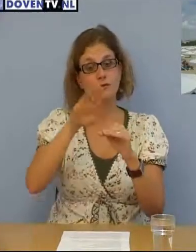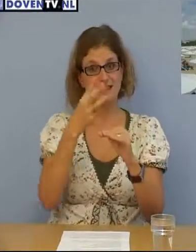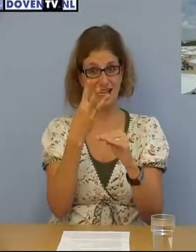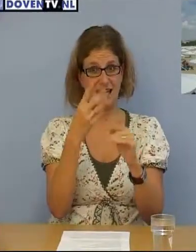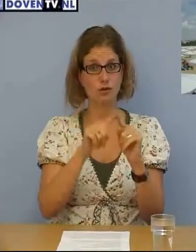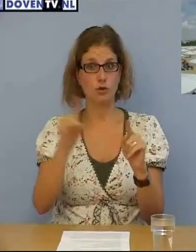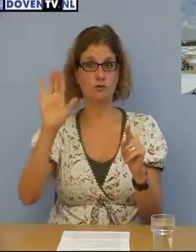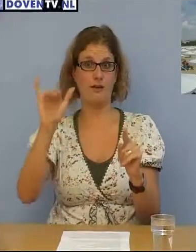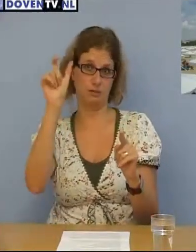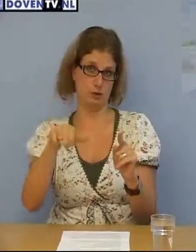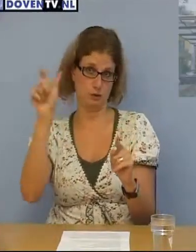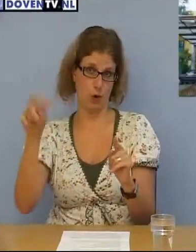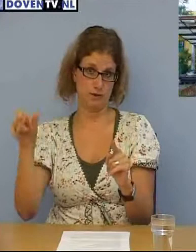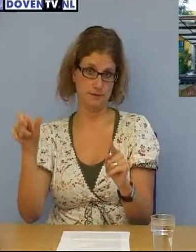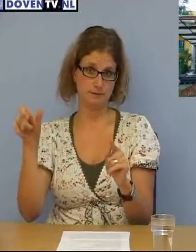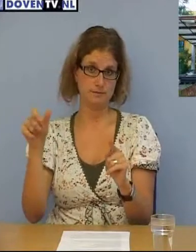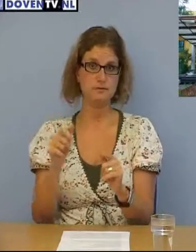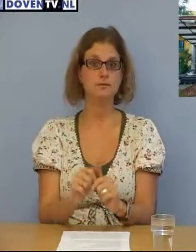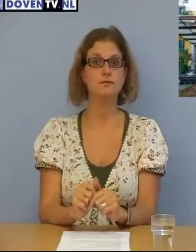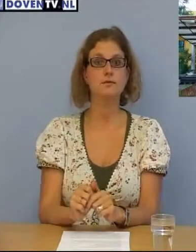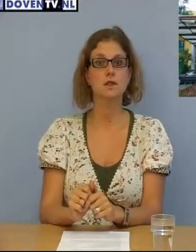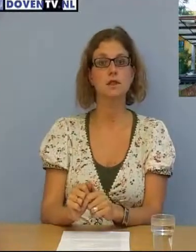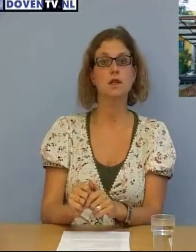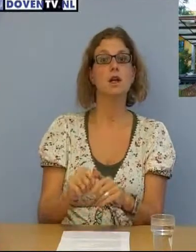voor groepen vanaf 3 tot 15 personen.